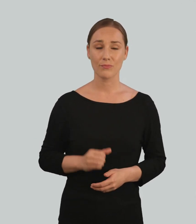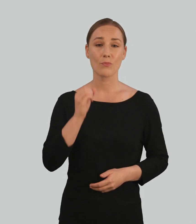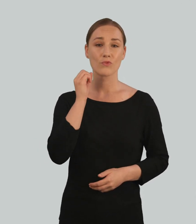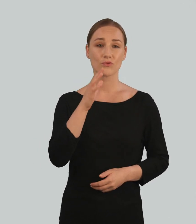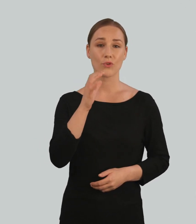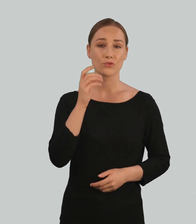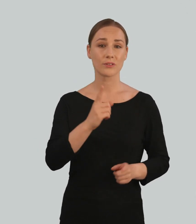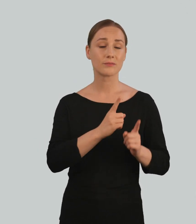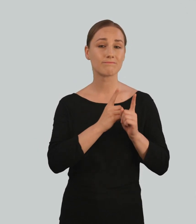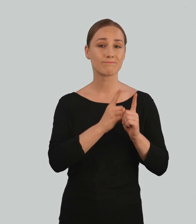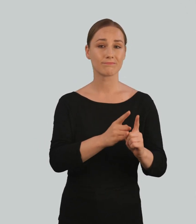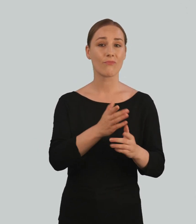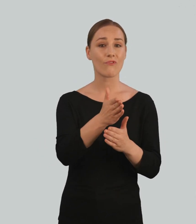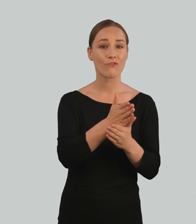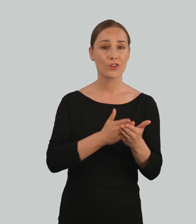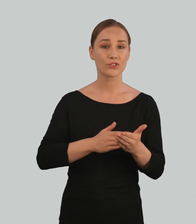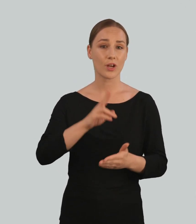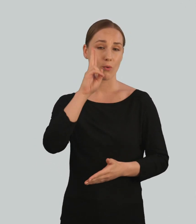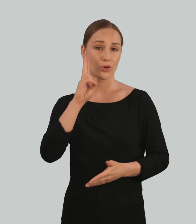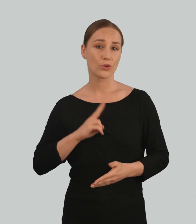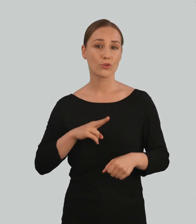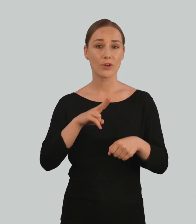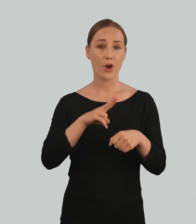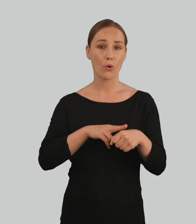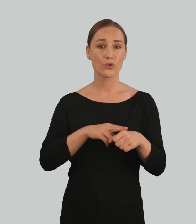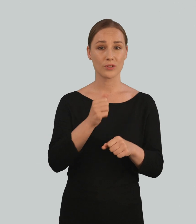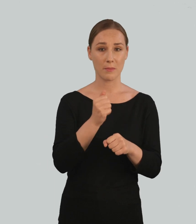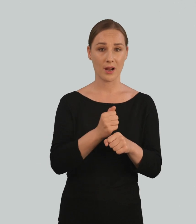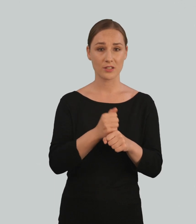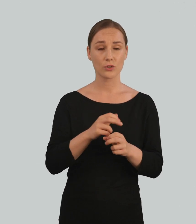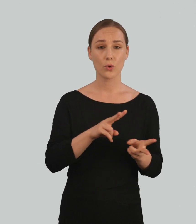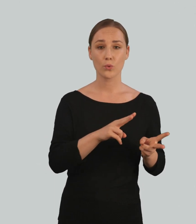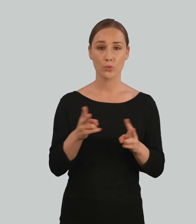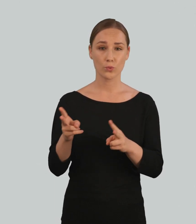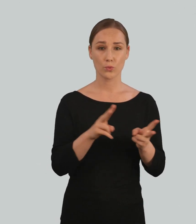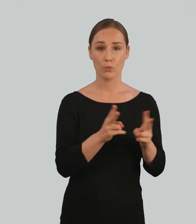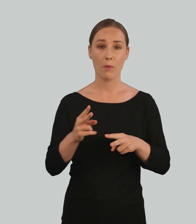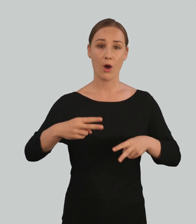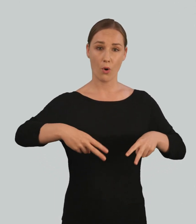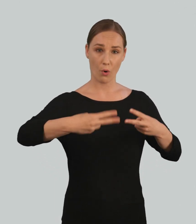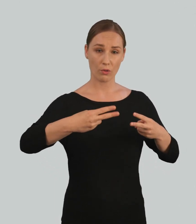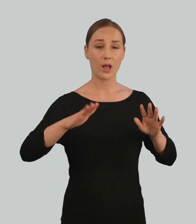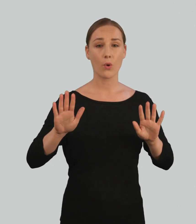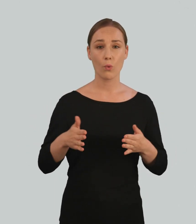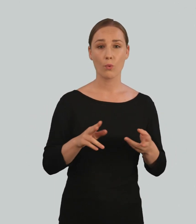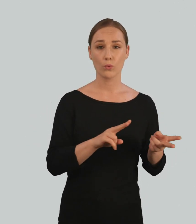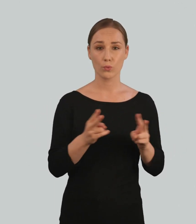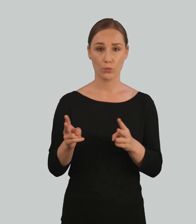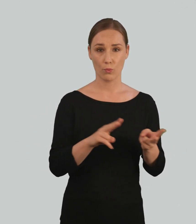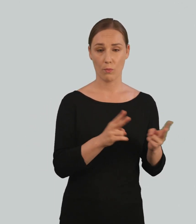Codziennie, w godzinach pracy danej jednostki, można skorzystać z usługi tłumacza online